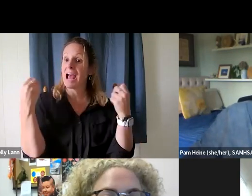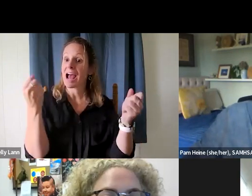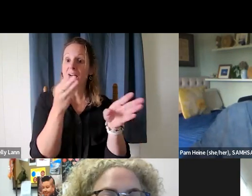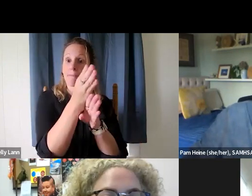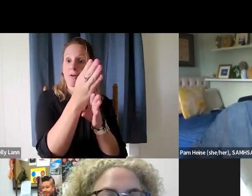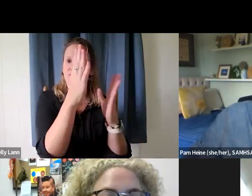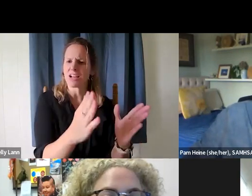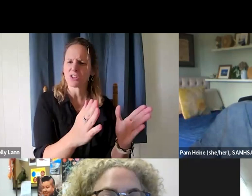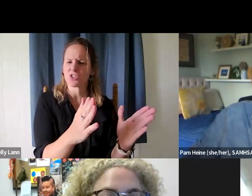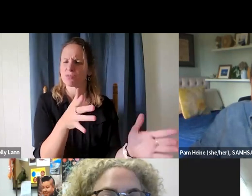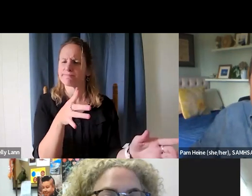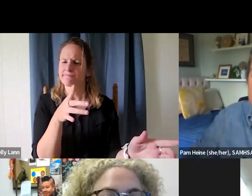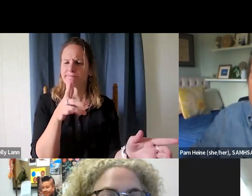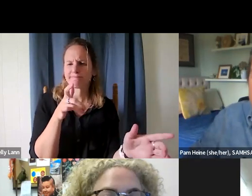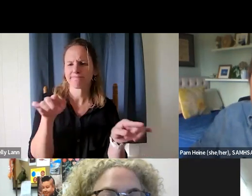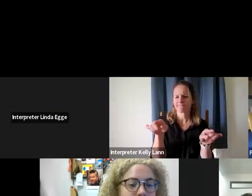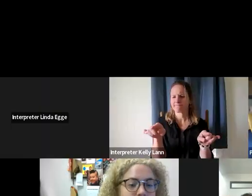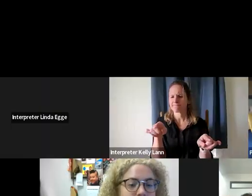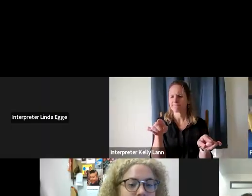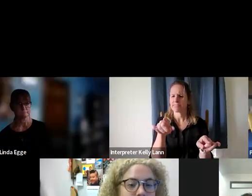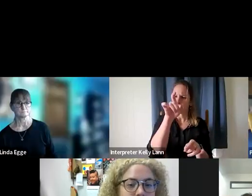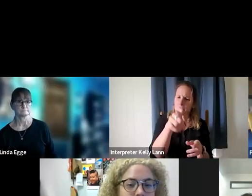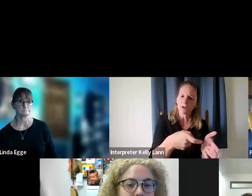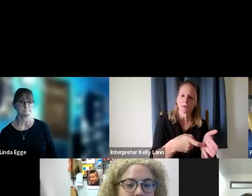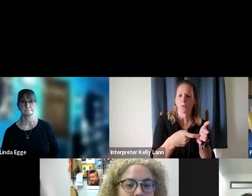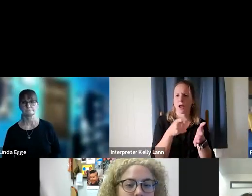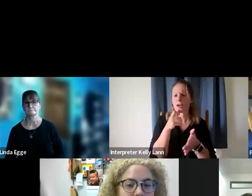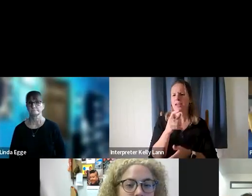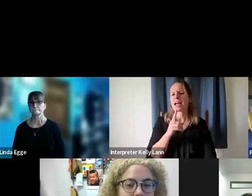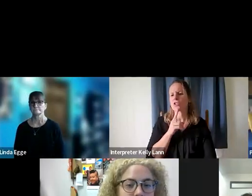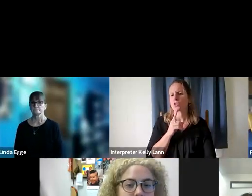No tengo certeza de si esa persona está obligada a someterse a pruebas de drogas o si eso es relevante.